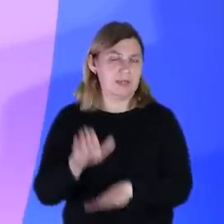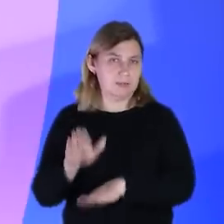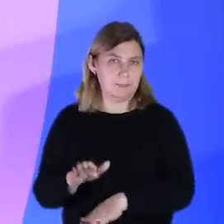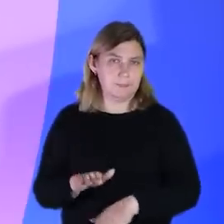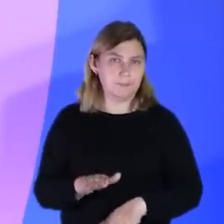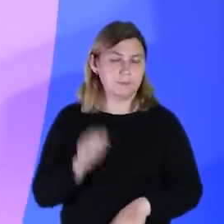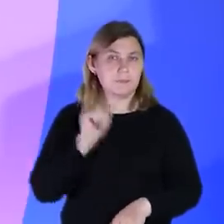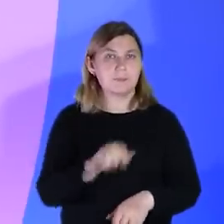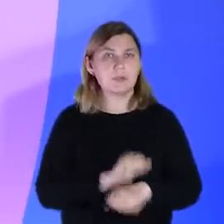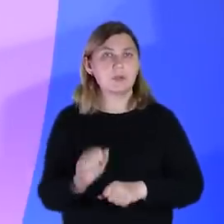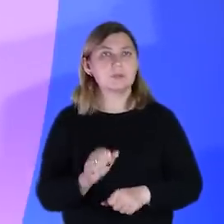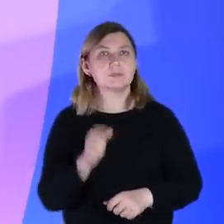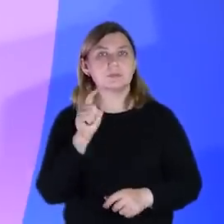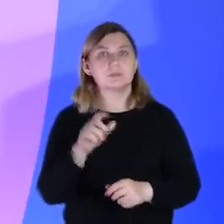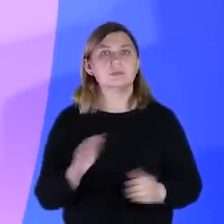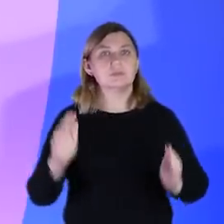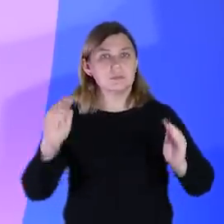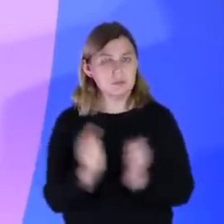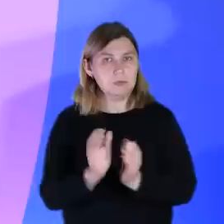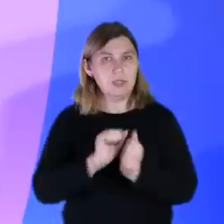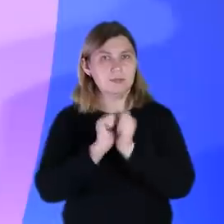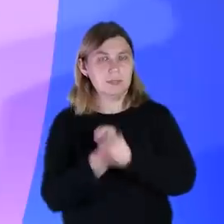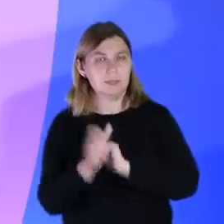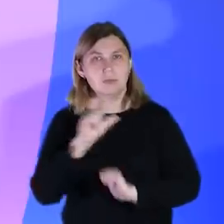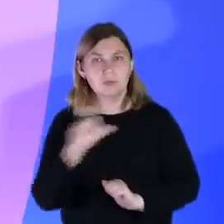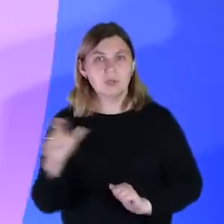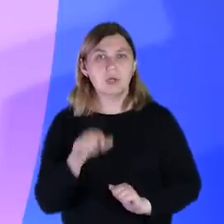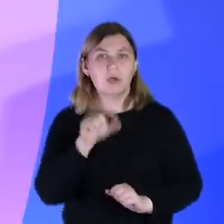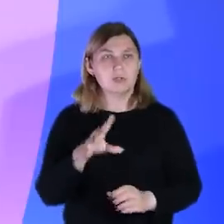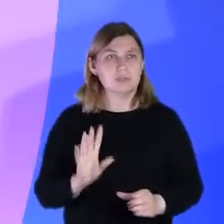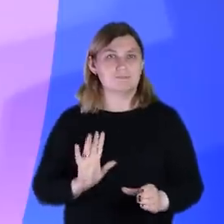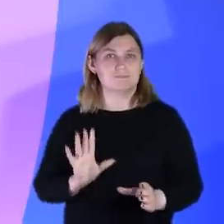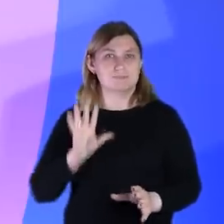Więc ich nastawienie do mniejszości też się zmieniało z czasem. Oni tam wsiąkali jakby.